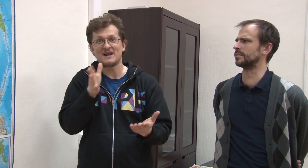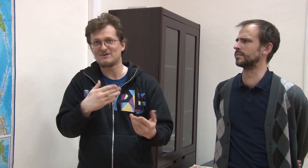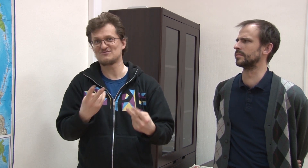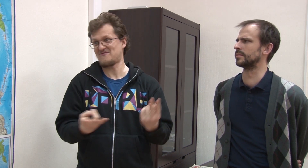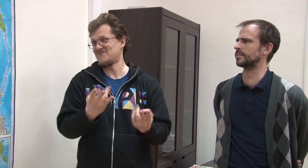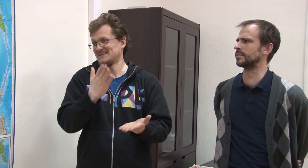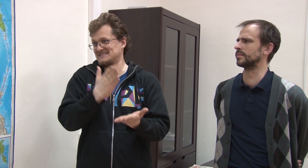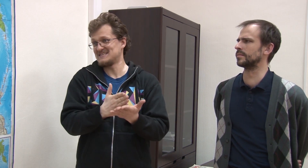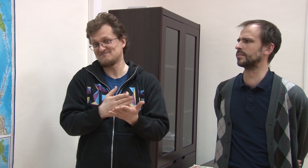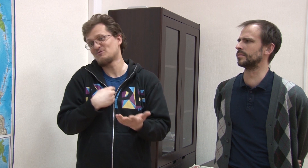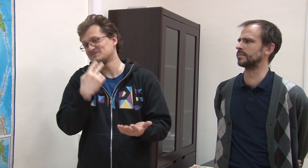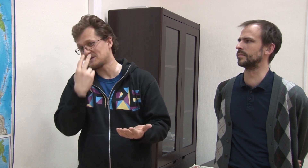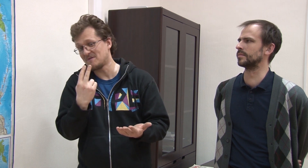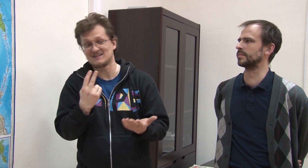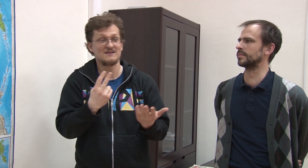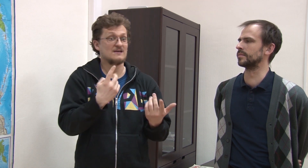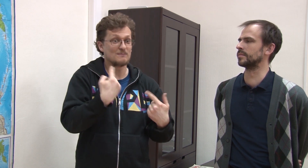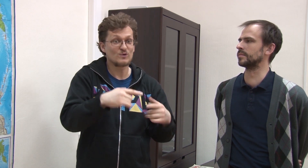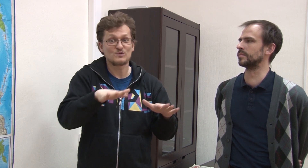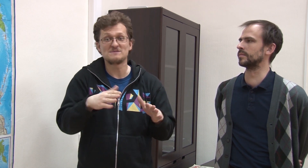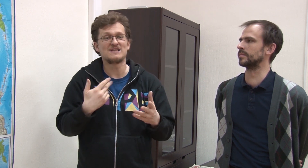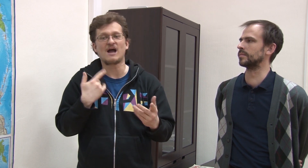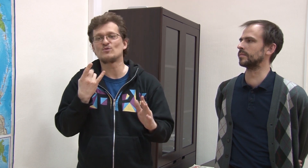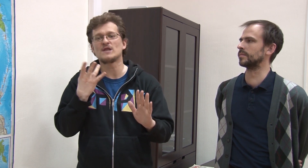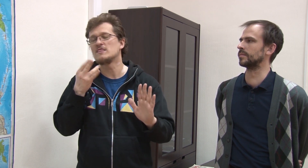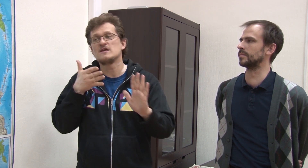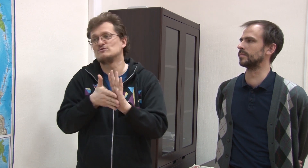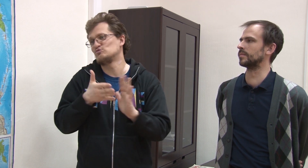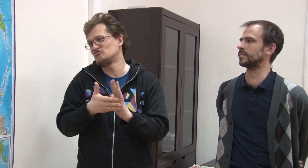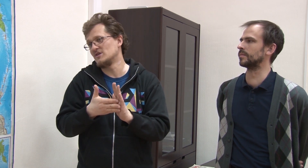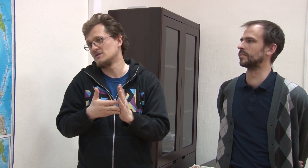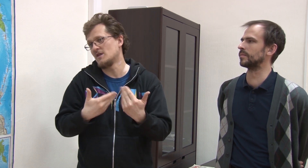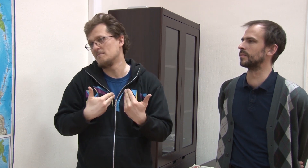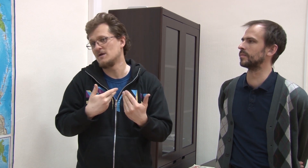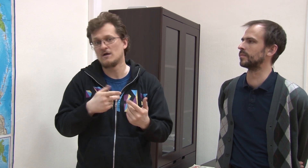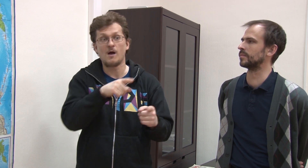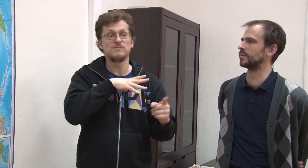Сколько лет прошло, а туннель до сих пор существует. Мне хочется посмотреть туннель. А также другие места, которые не изучены нами.